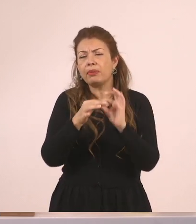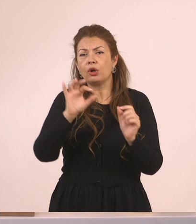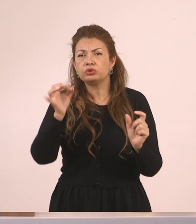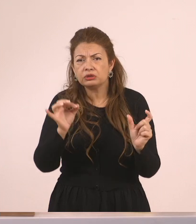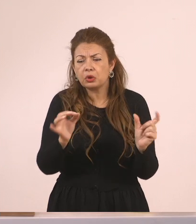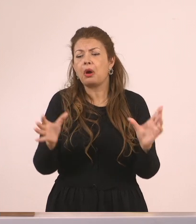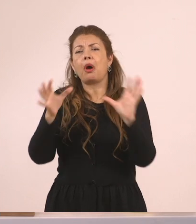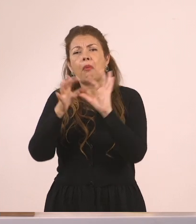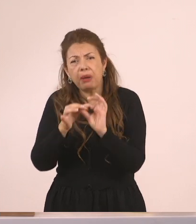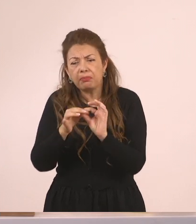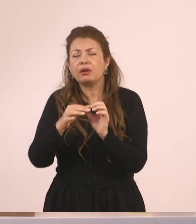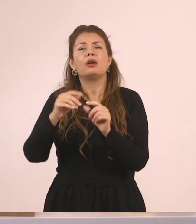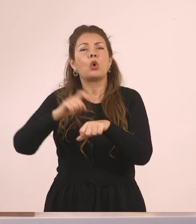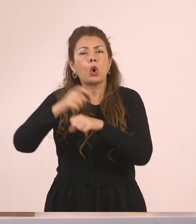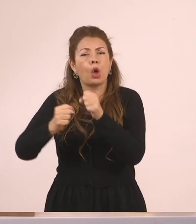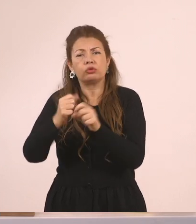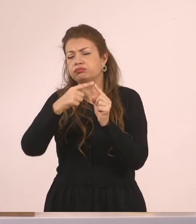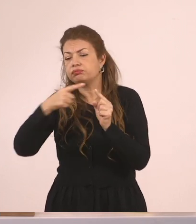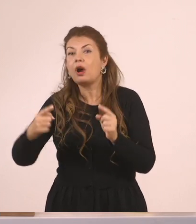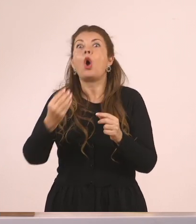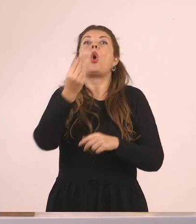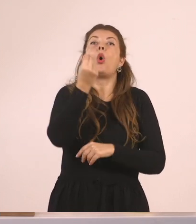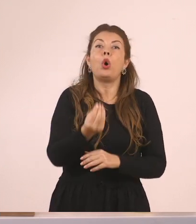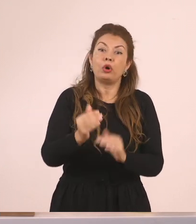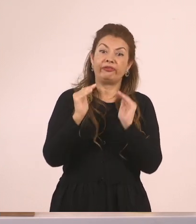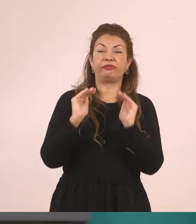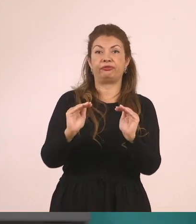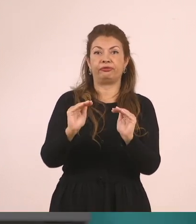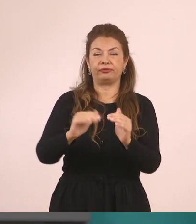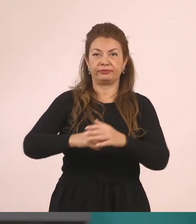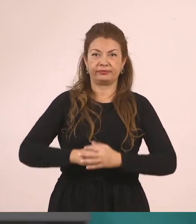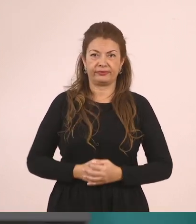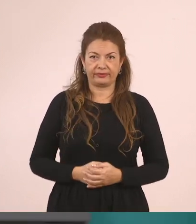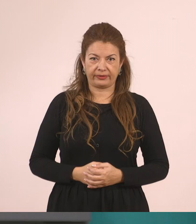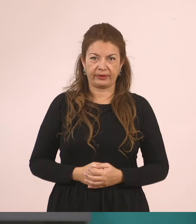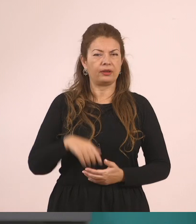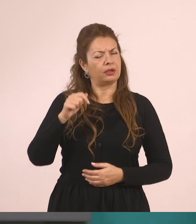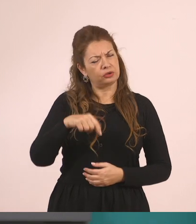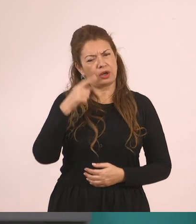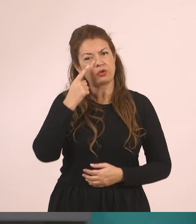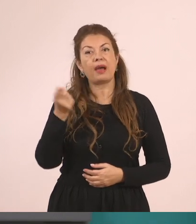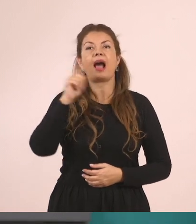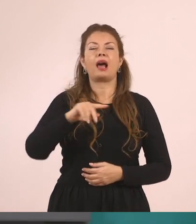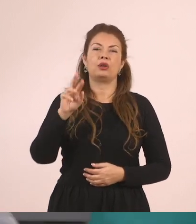διατηρούν το ω. Αυτό είναι το πιο σημαντικό που θέλω να θυμάστε. Πάμε να δούμε τώρα προφορικά άλλο ένα ρηματάκι,